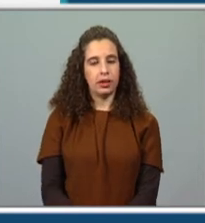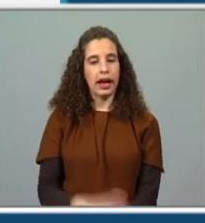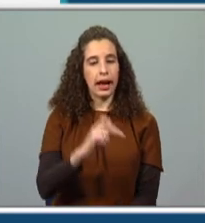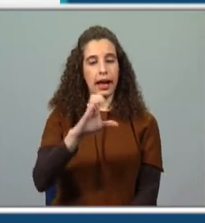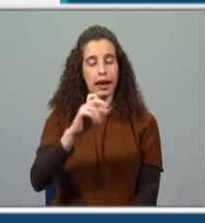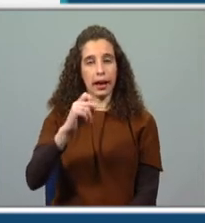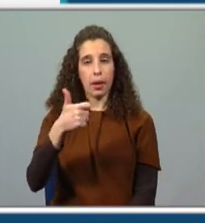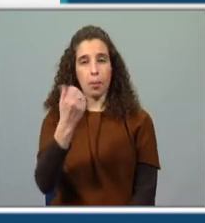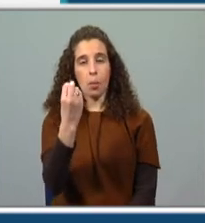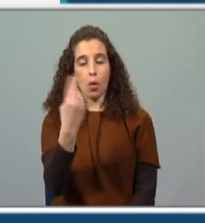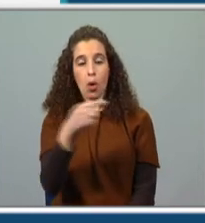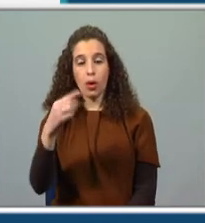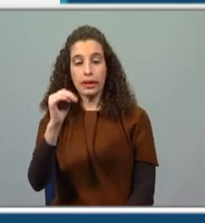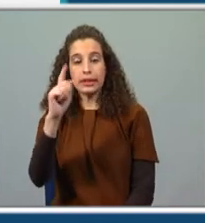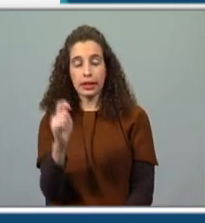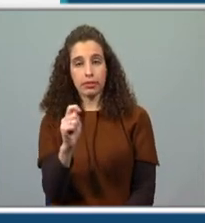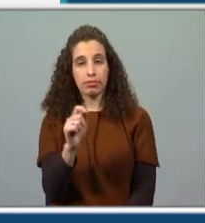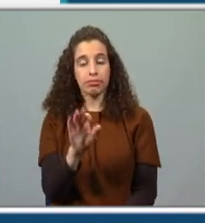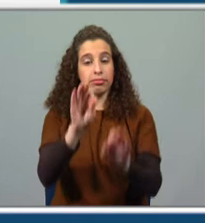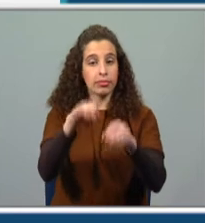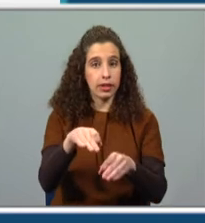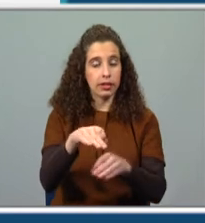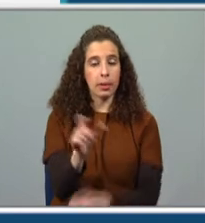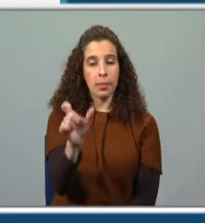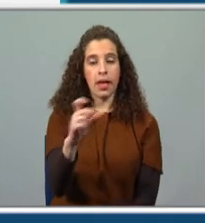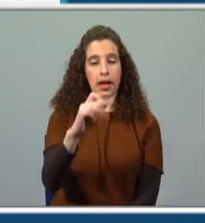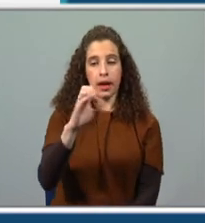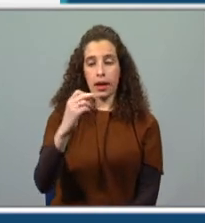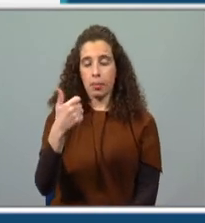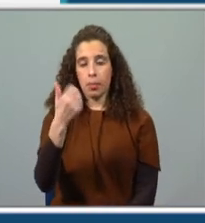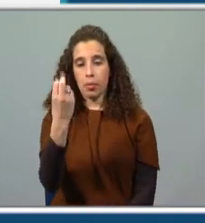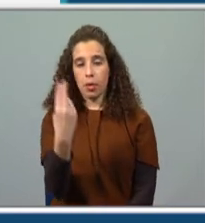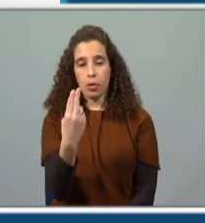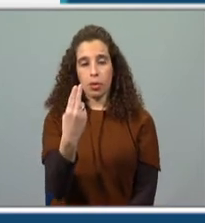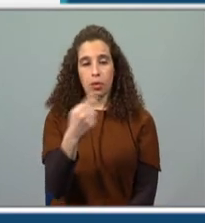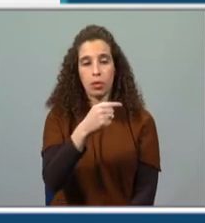acabou tínhamos o ditongo ou 結束了我們有雙元音或